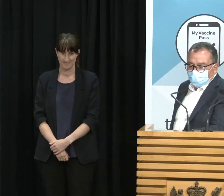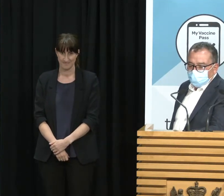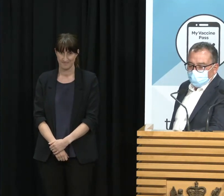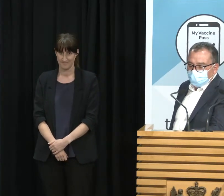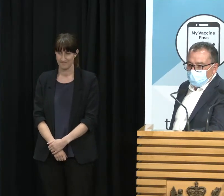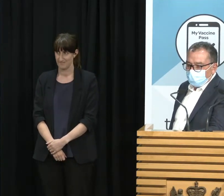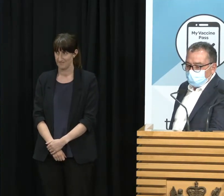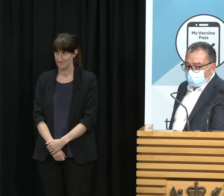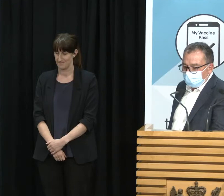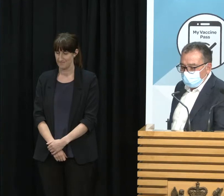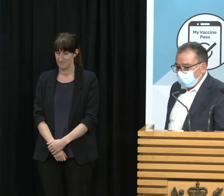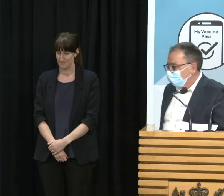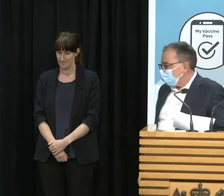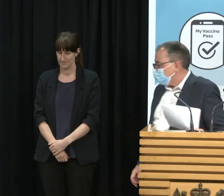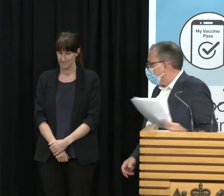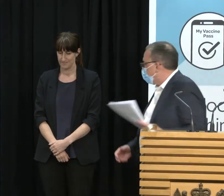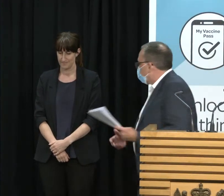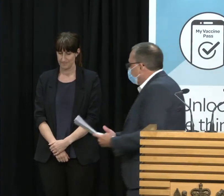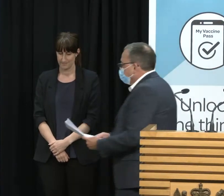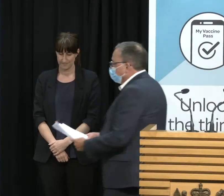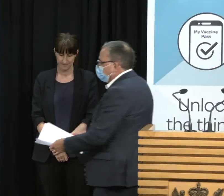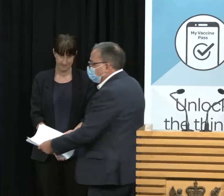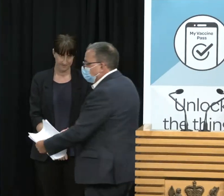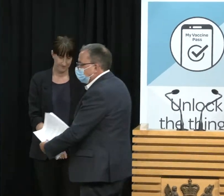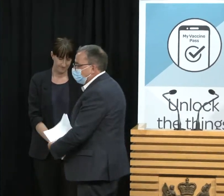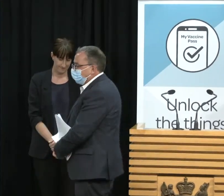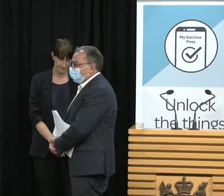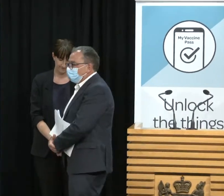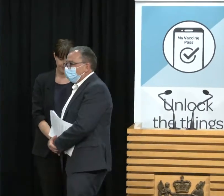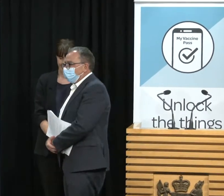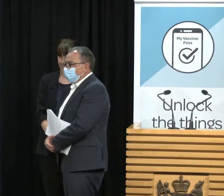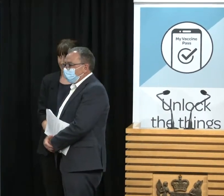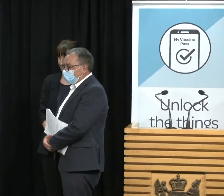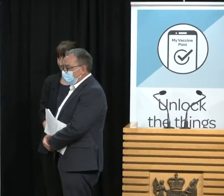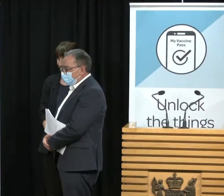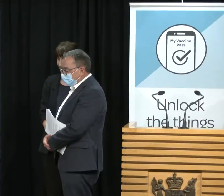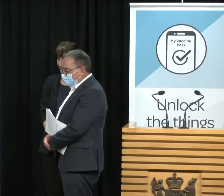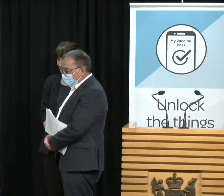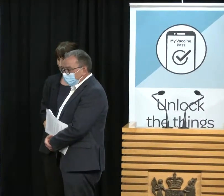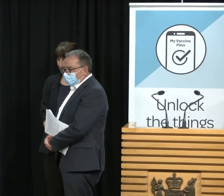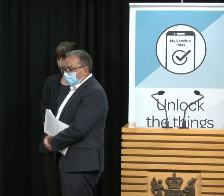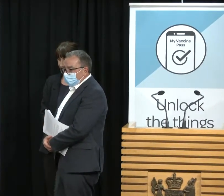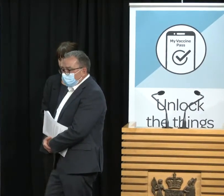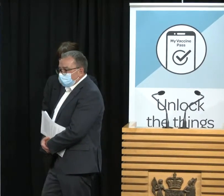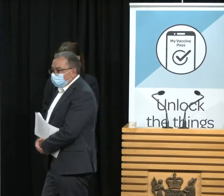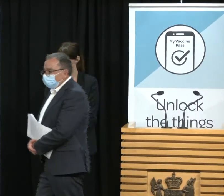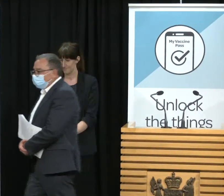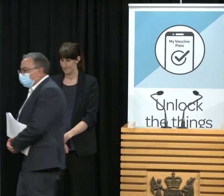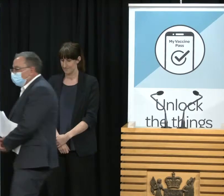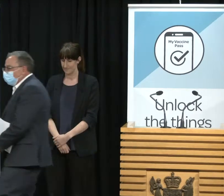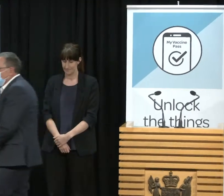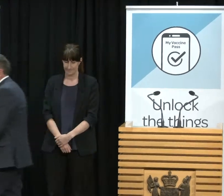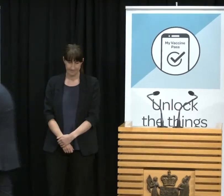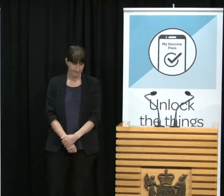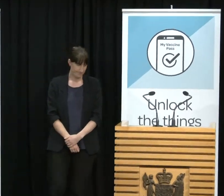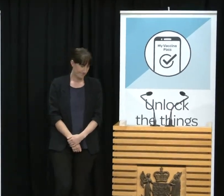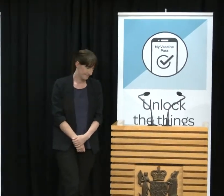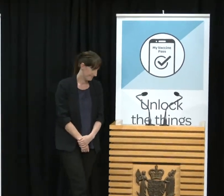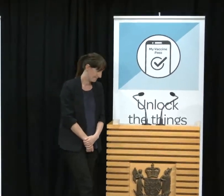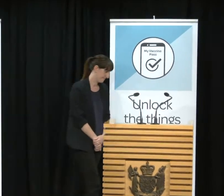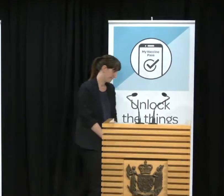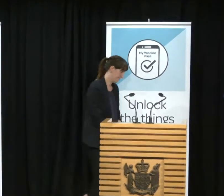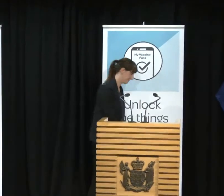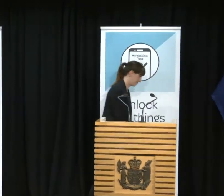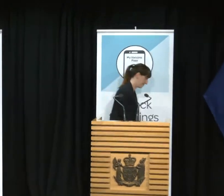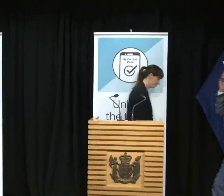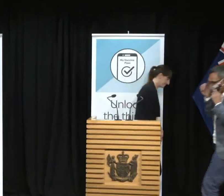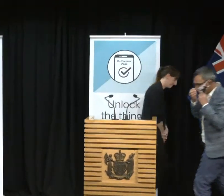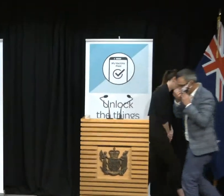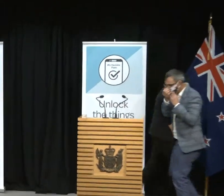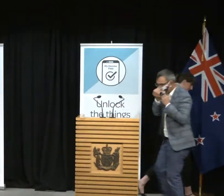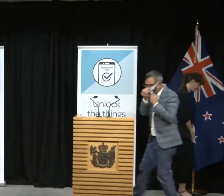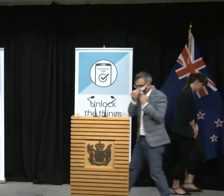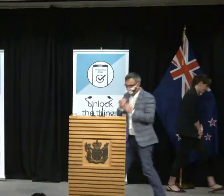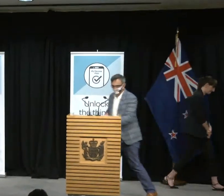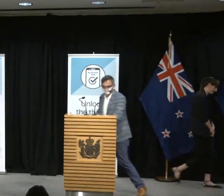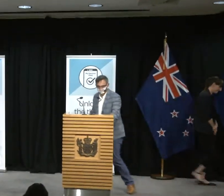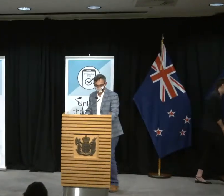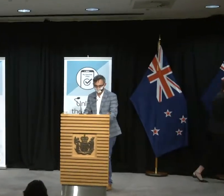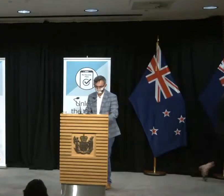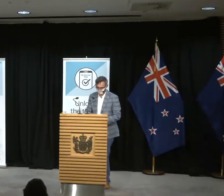nga tamariki Mari.